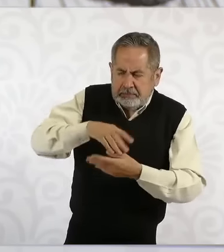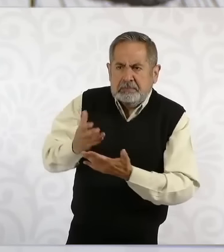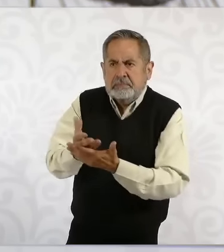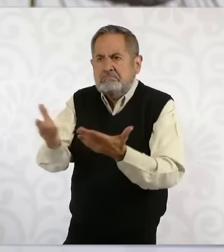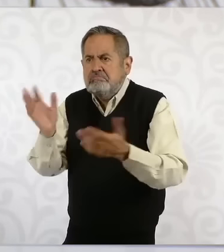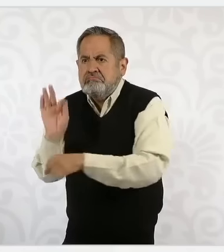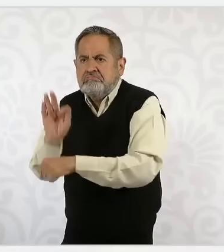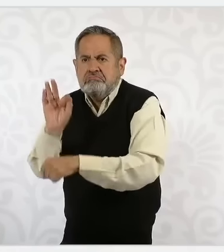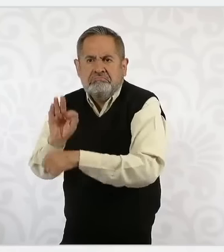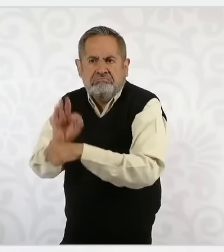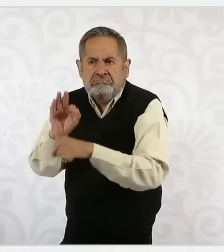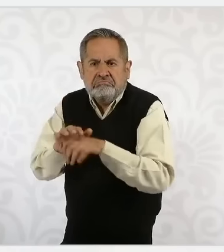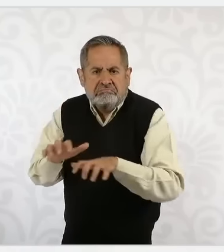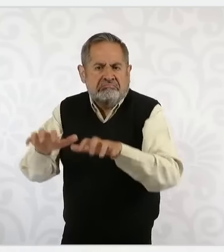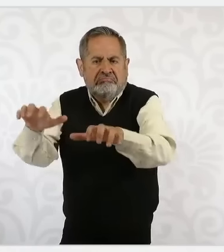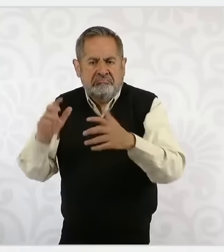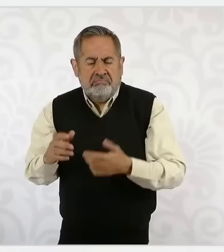Pero es único el fenómeno mexicano.